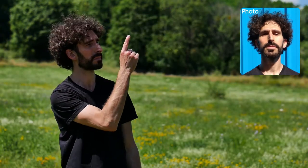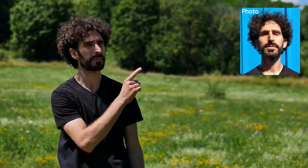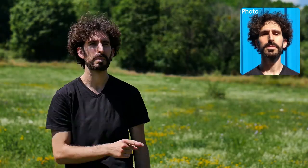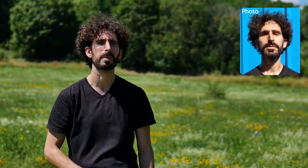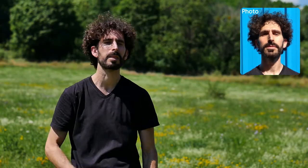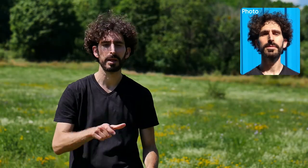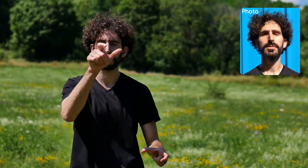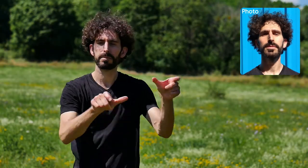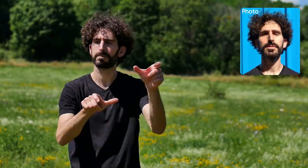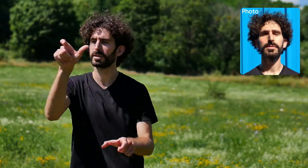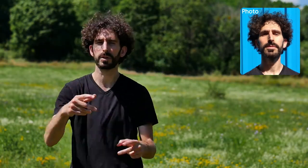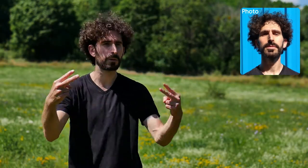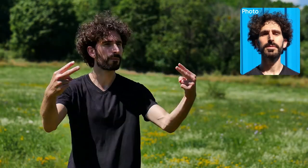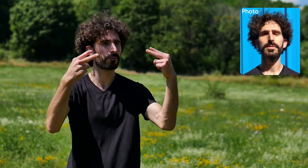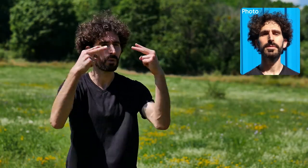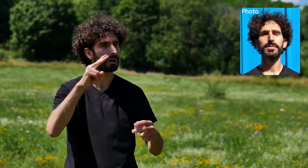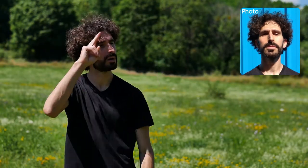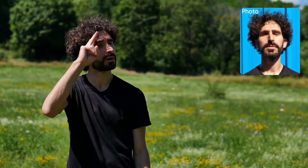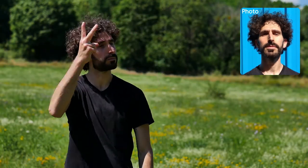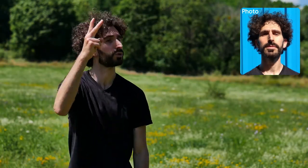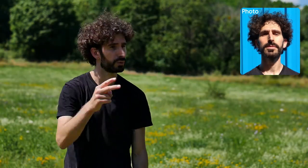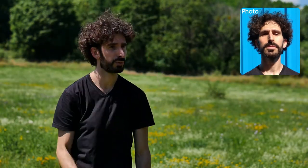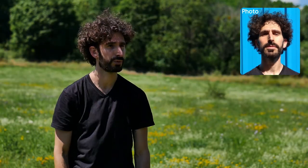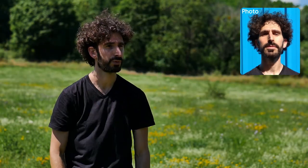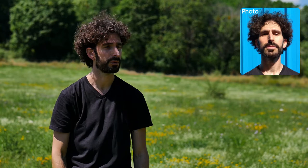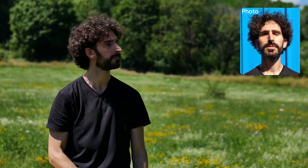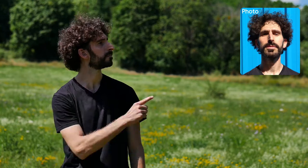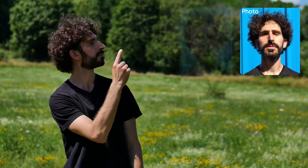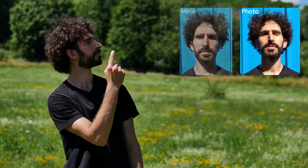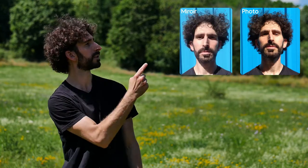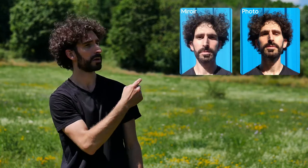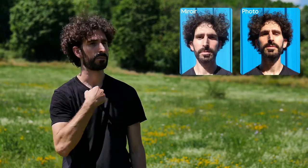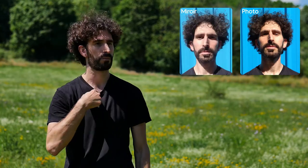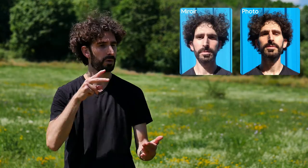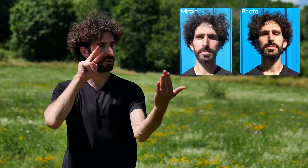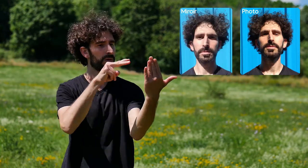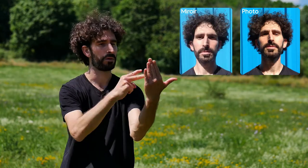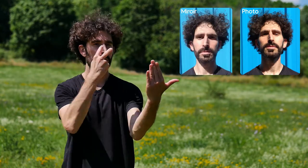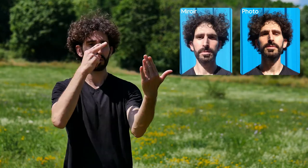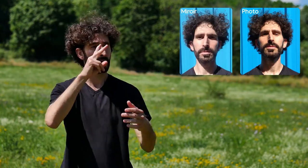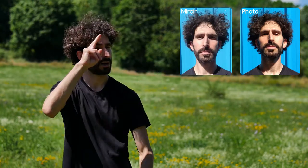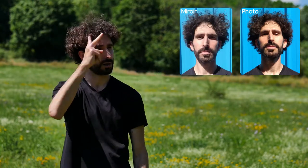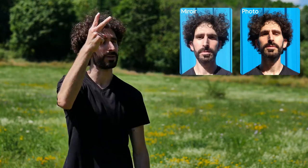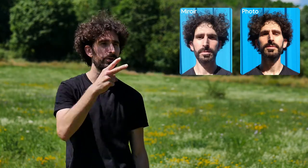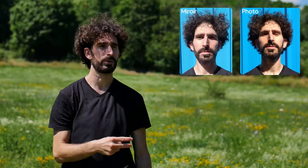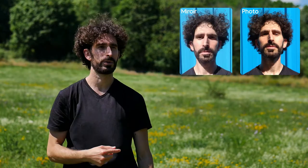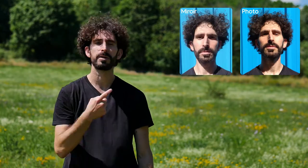Cette photo représente ce que les gens voient de moi. Cette photo montre ce que je vois de moi sur le miroir.